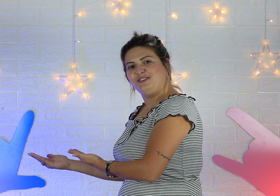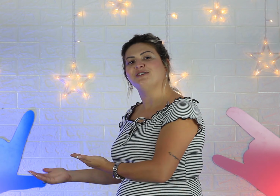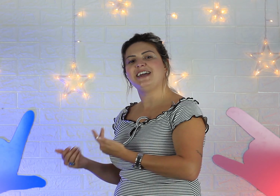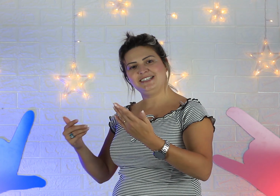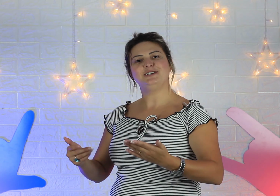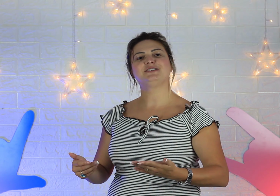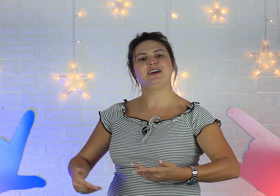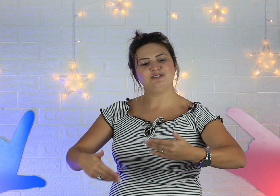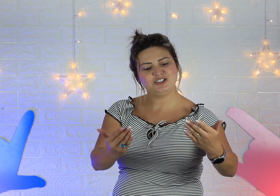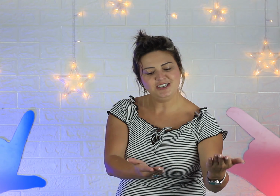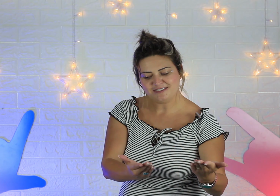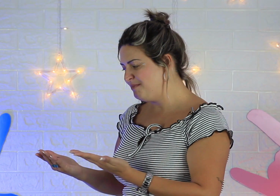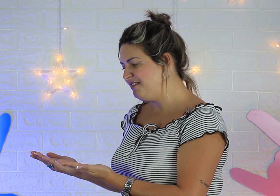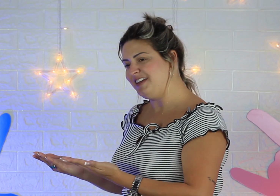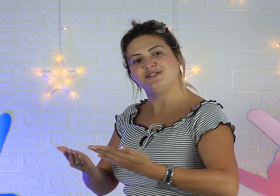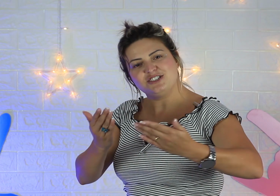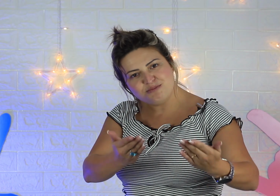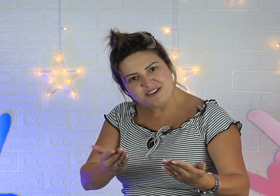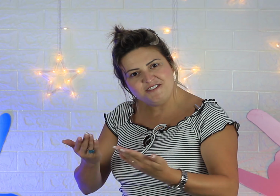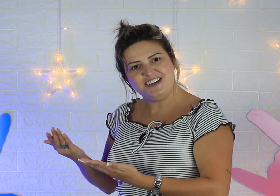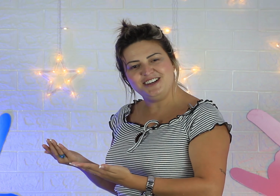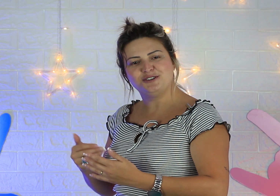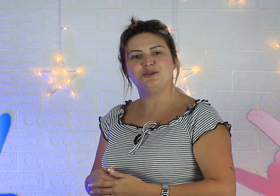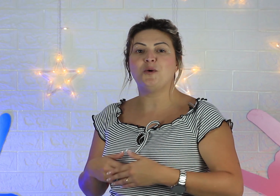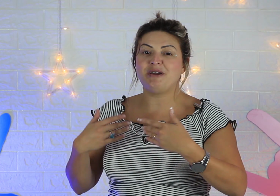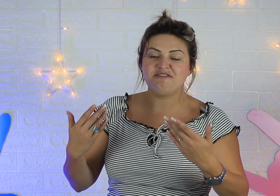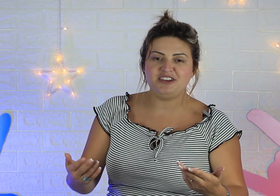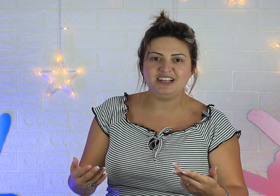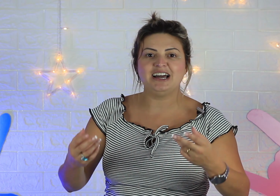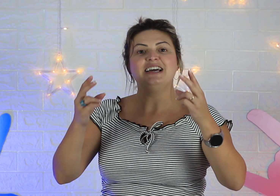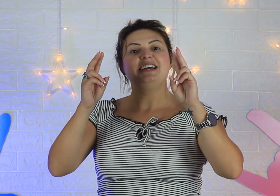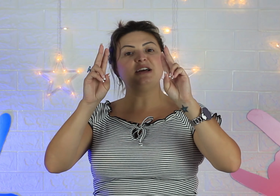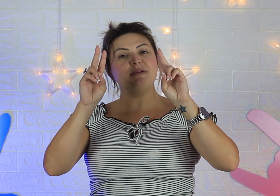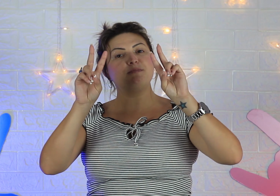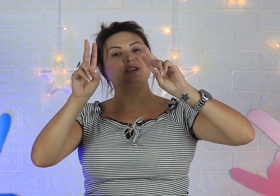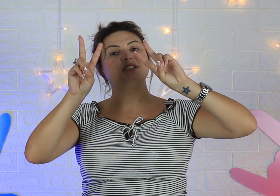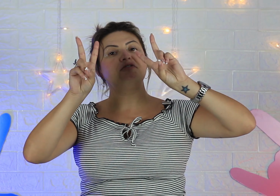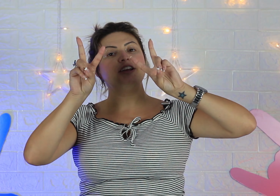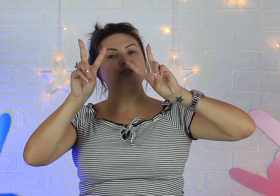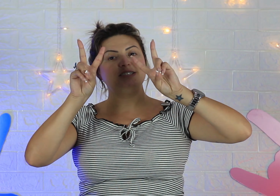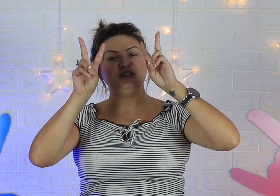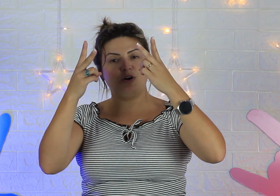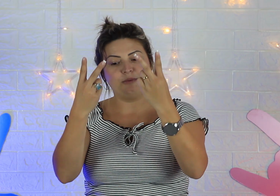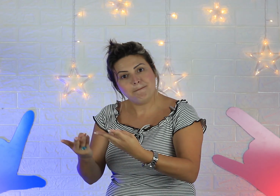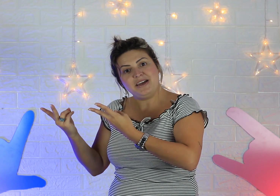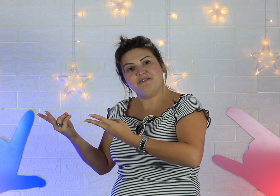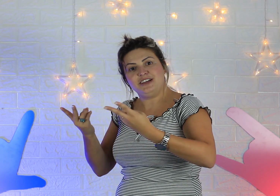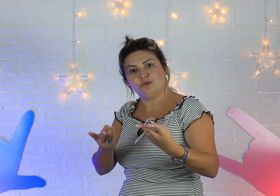vindo esse é o sinal de bem-vindo seja bem-vindo ou bem-vinda também pode ser feito assim ó bem